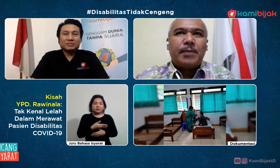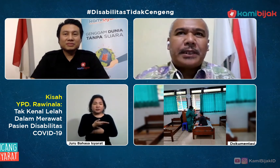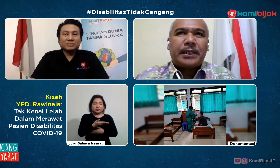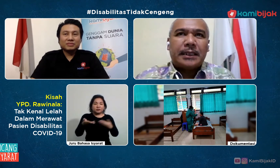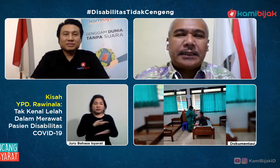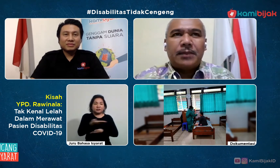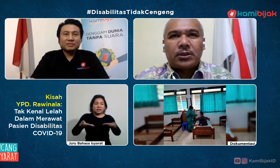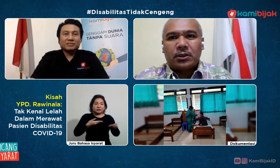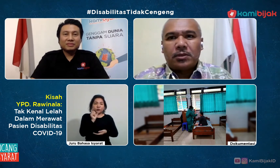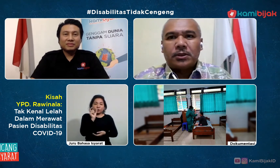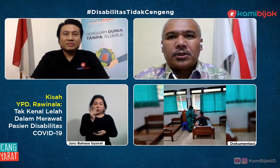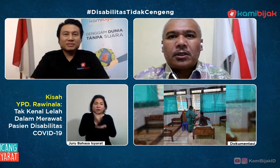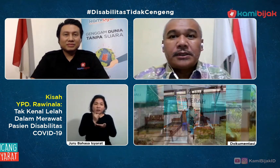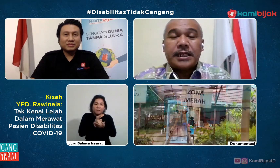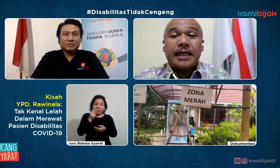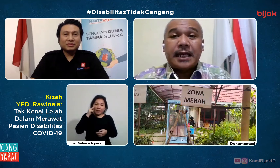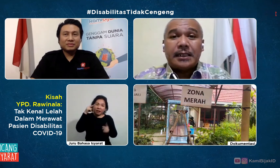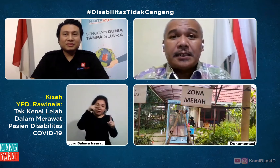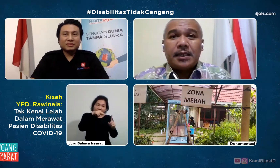untuk tetap memperhatikan.